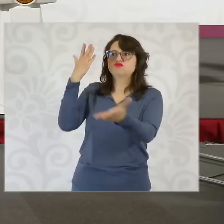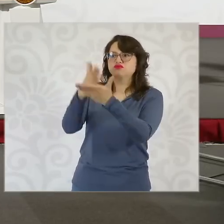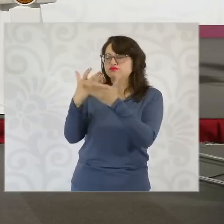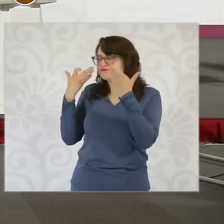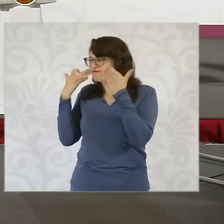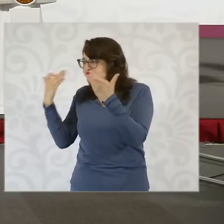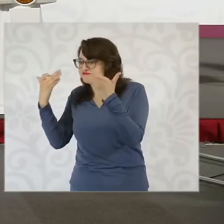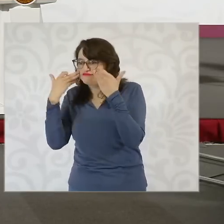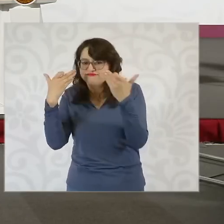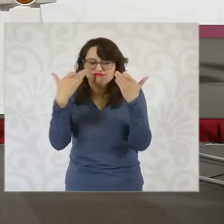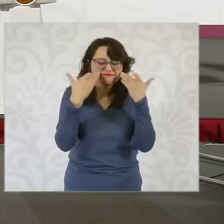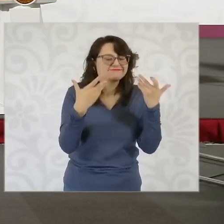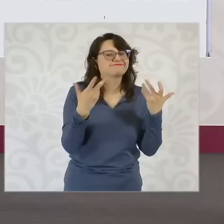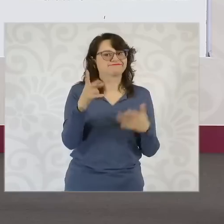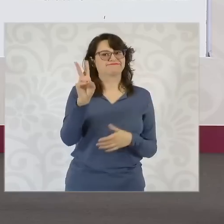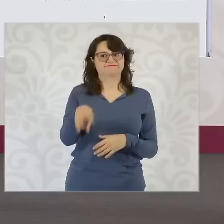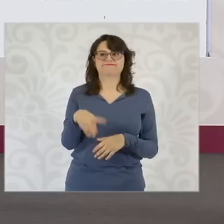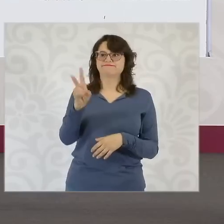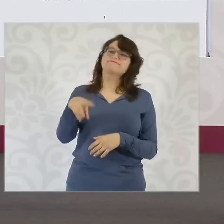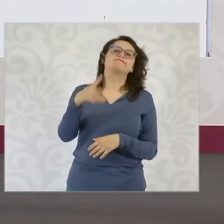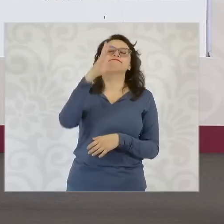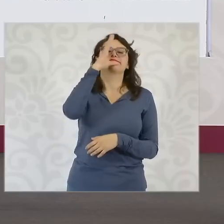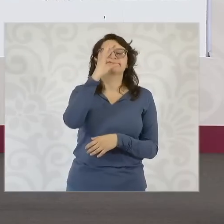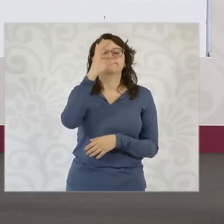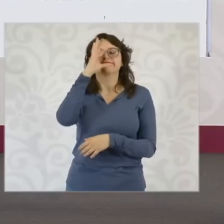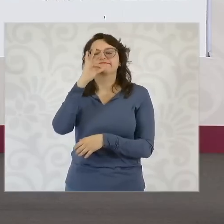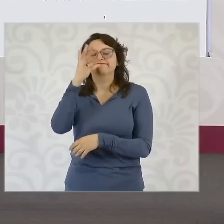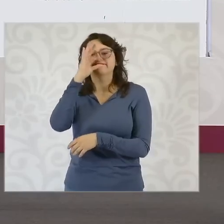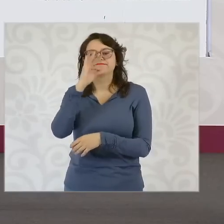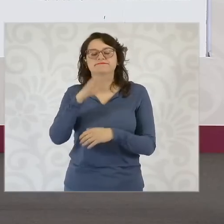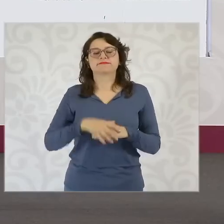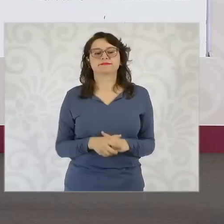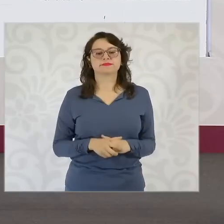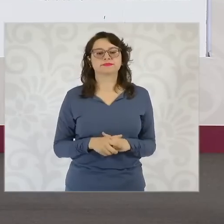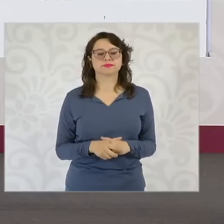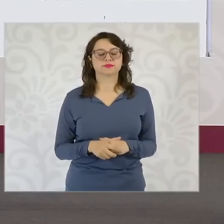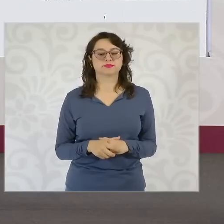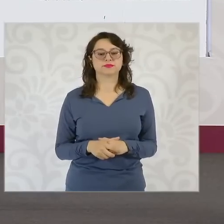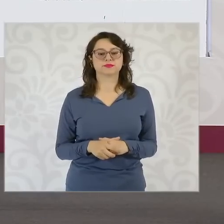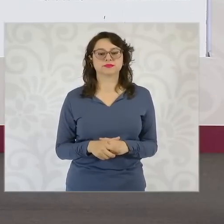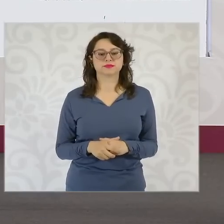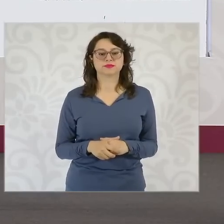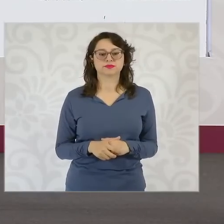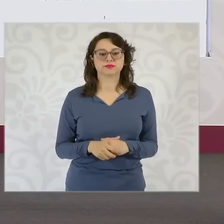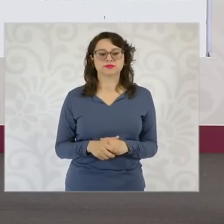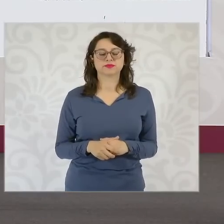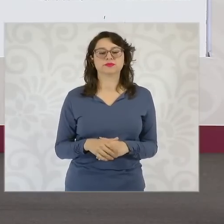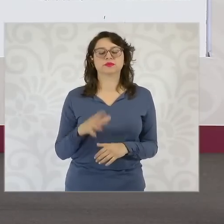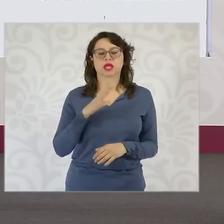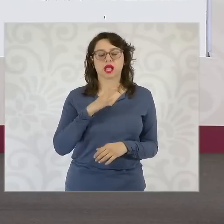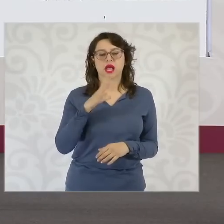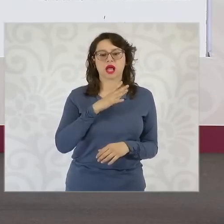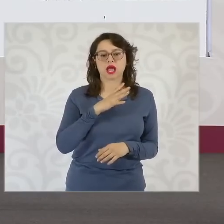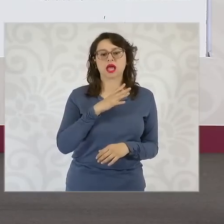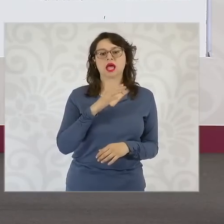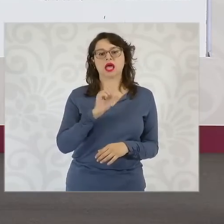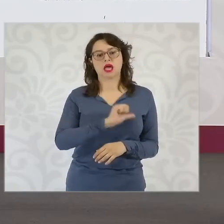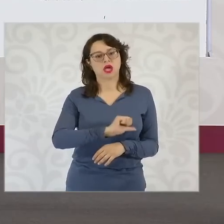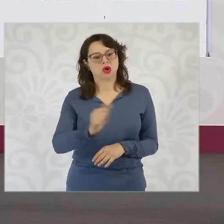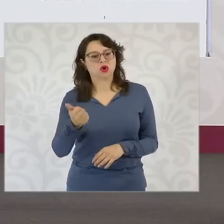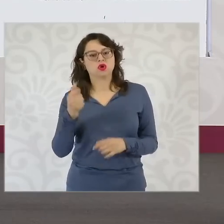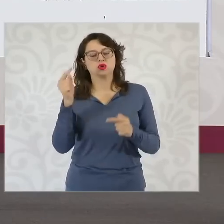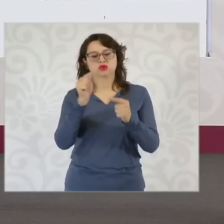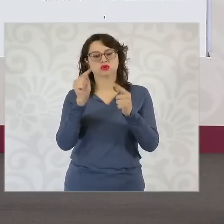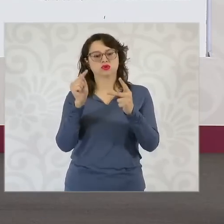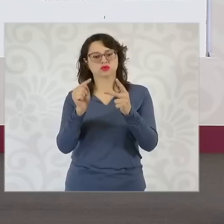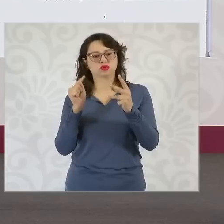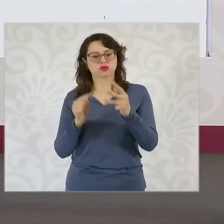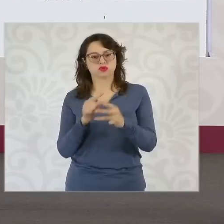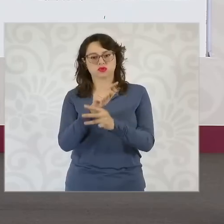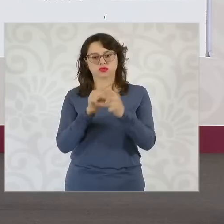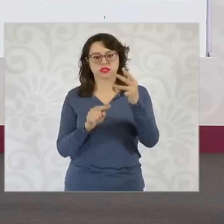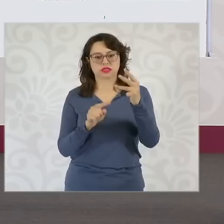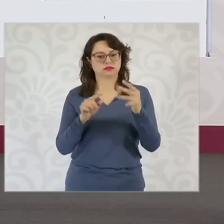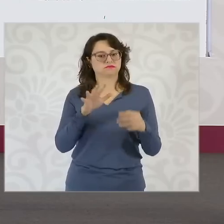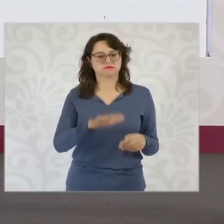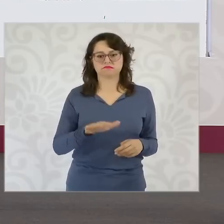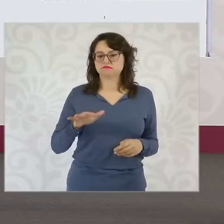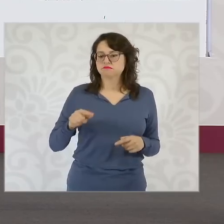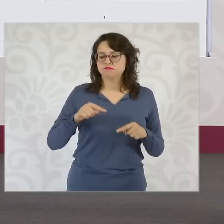recorridos que se hicieron tenemos guajuapan la cotepec justlahuaca hasta Putla de Guerrero este